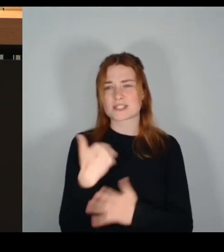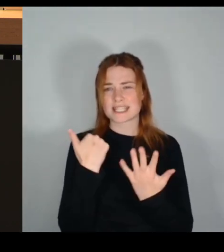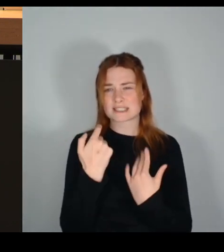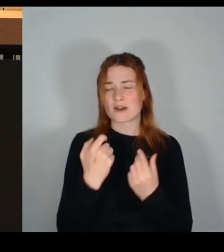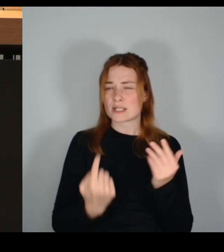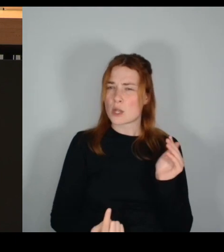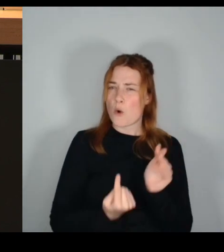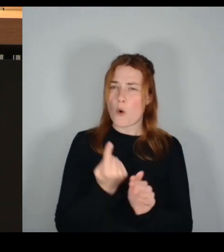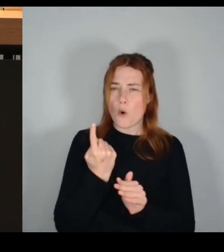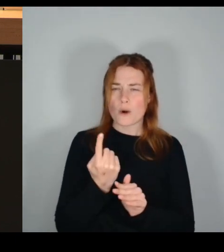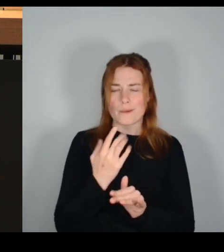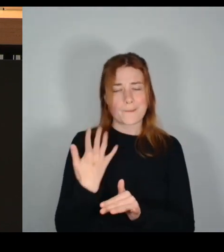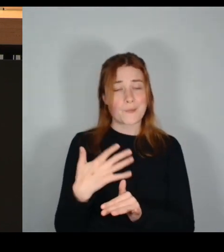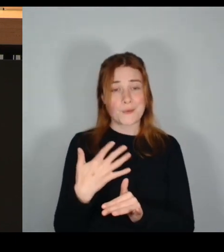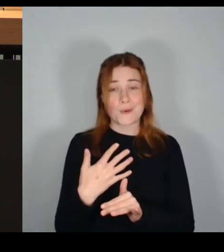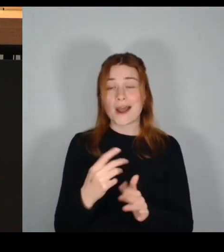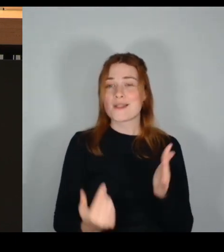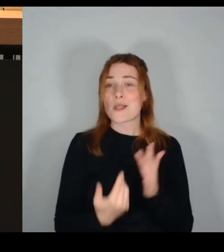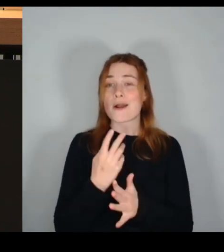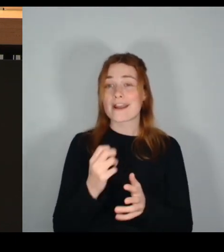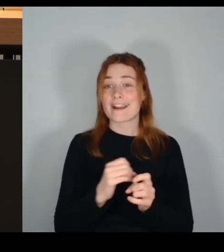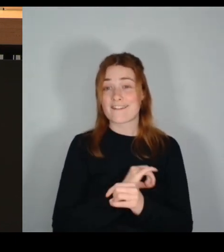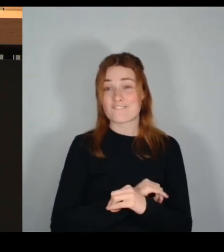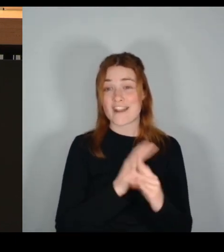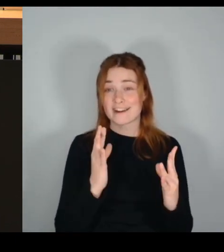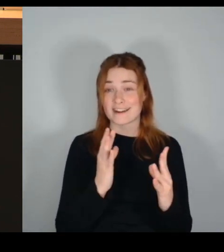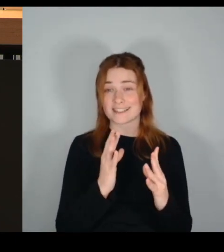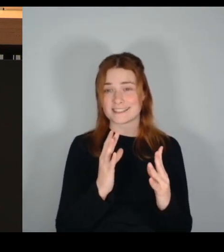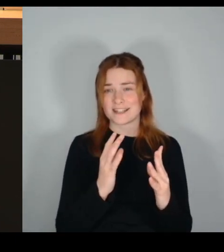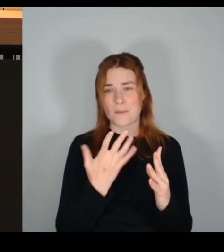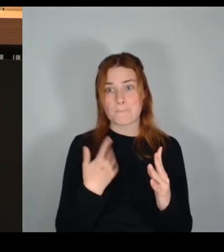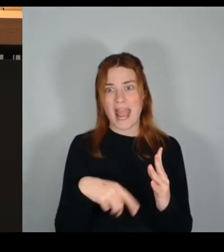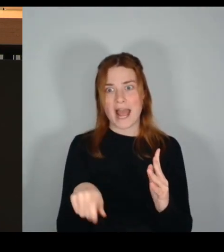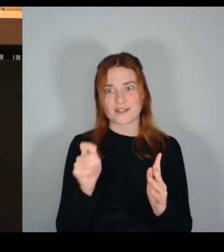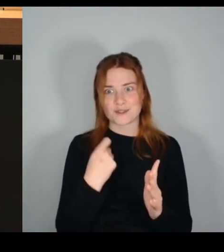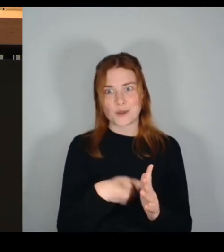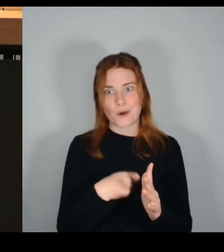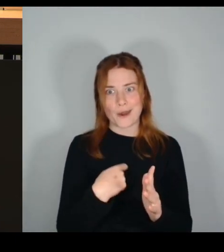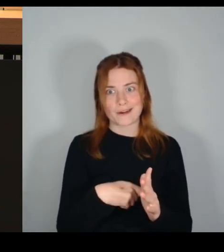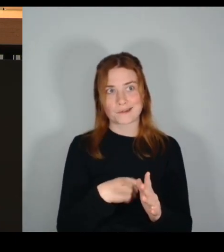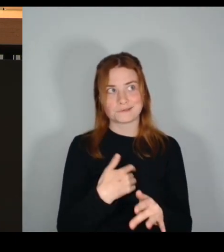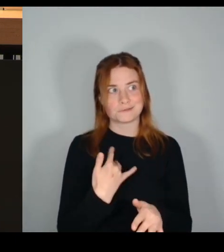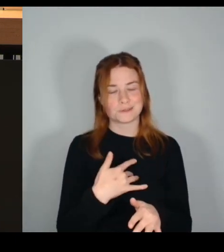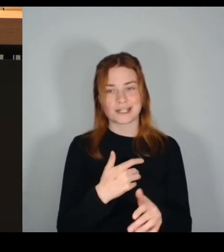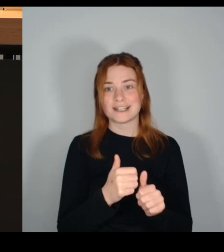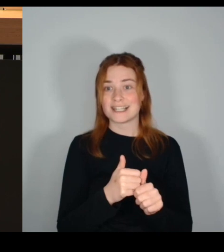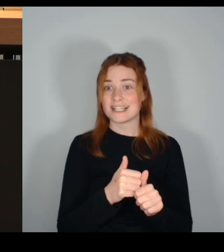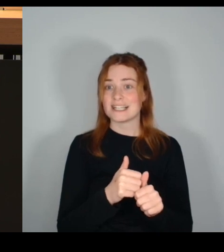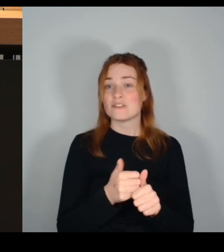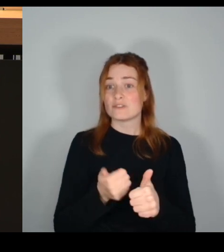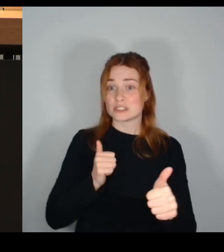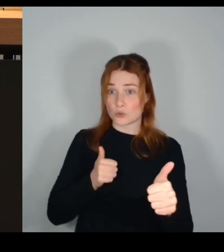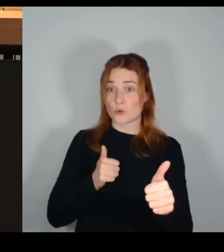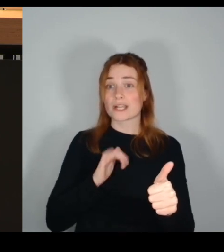verteuern sich, es ist verspätet. Und übrigens die Energieversorger, die EDF schreibt Rekordverluste sollten